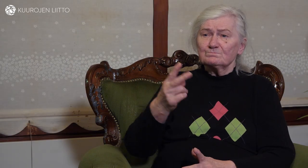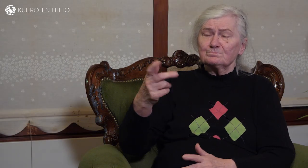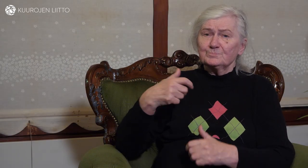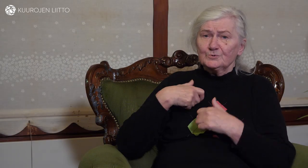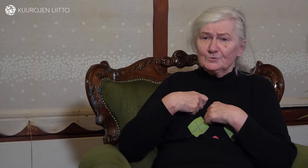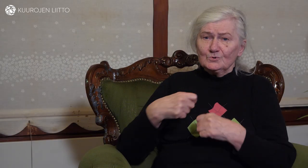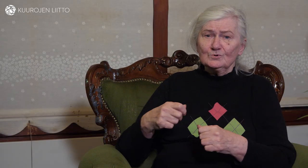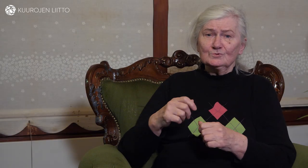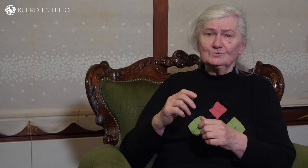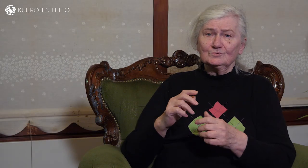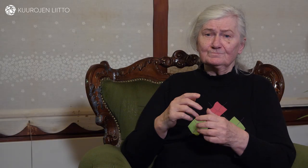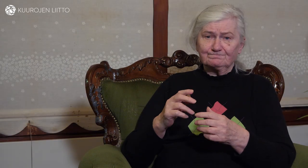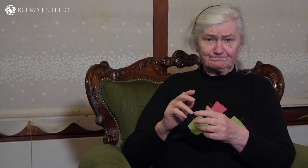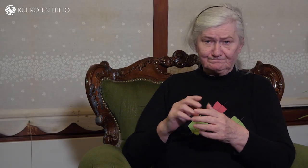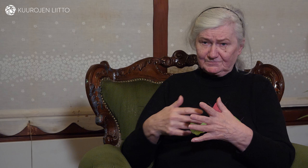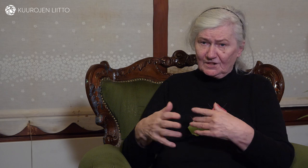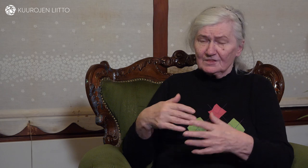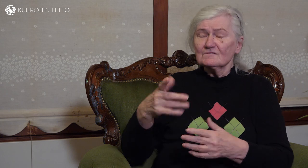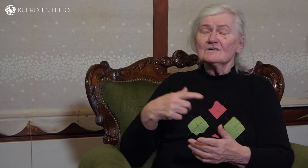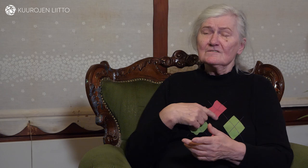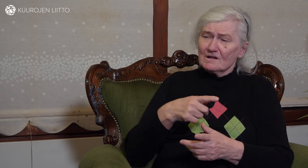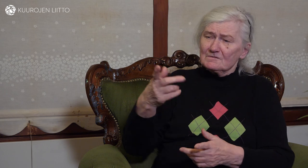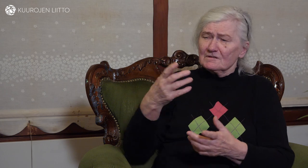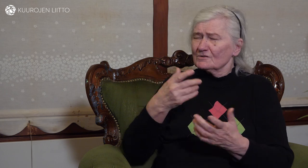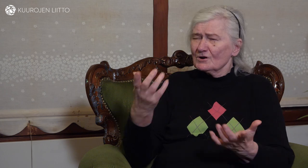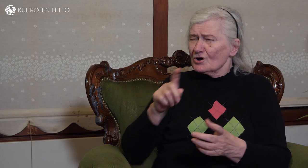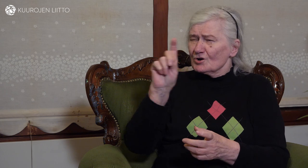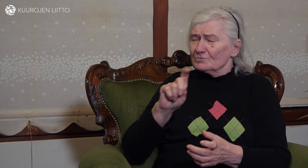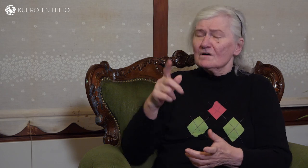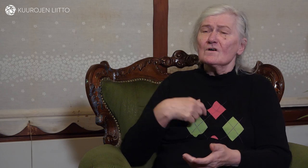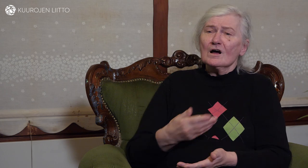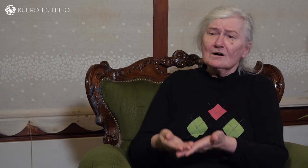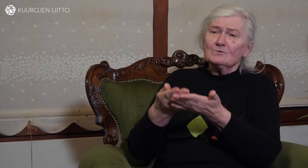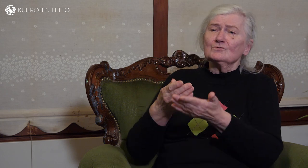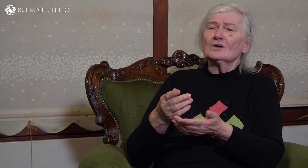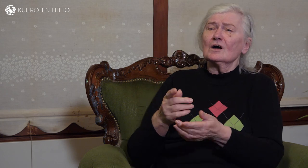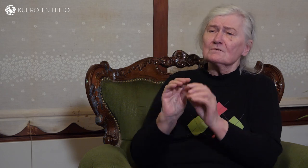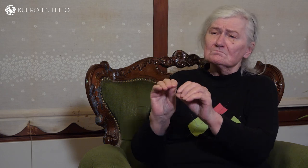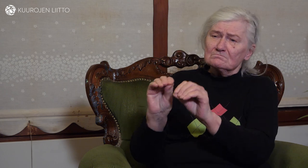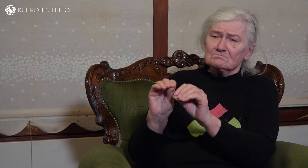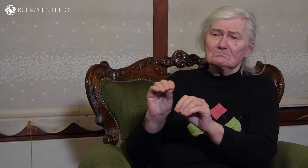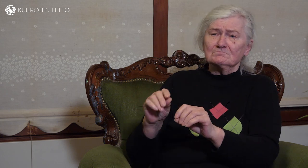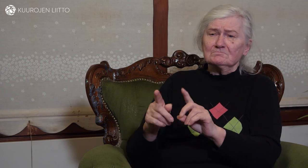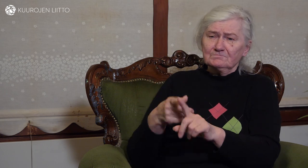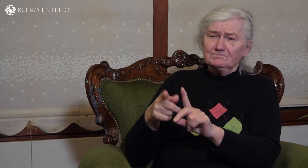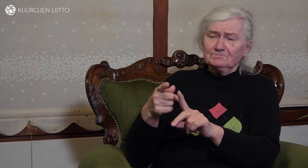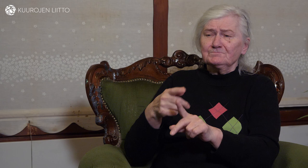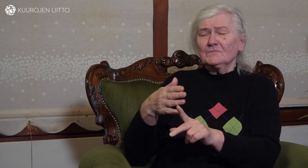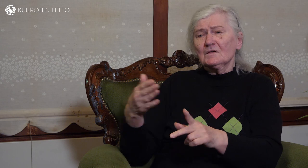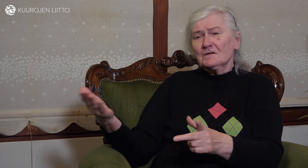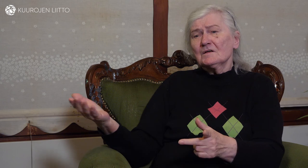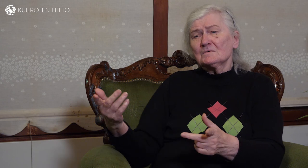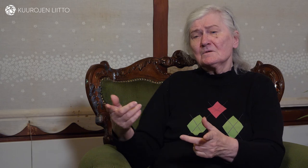Aina jos joku on kiinnostunut osallistumaan tai jos on ongelmia, niin autan mielelläni ja perehdytän.